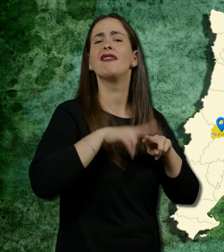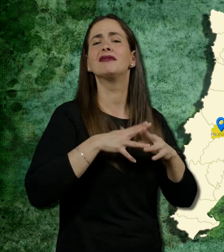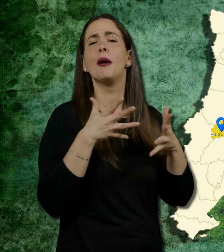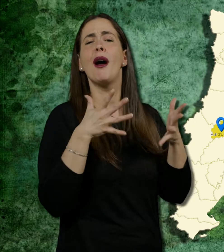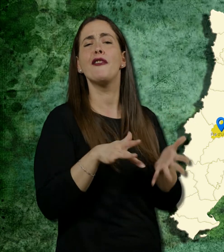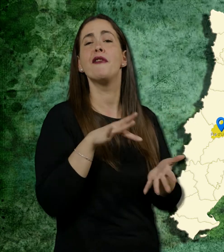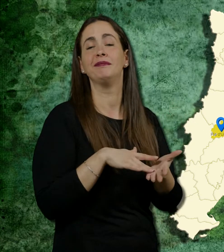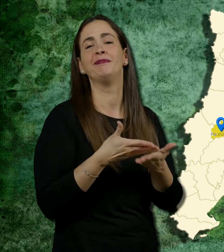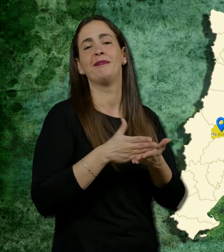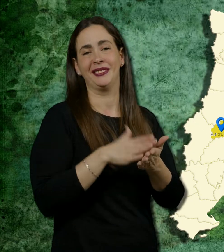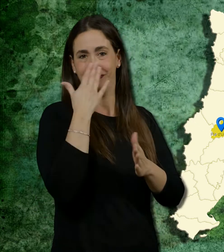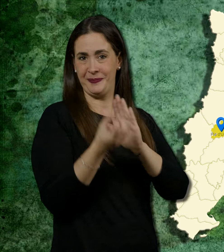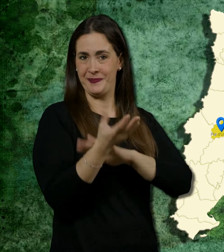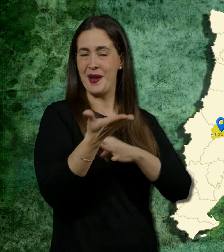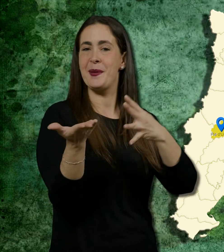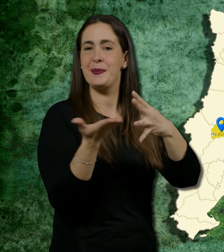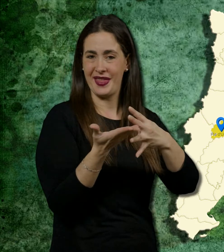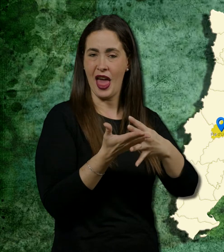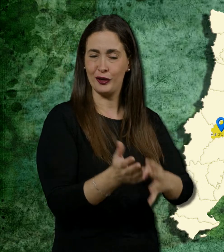Festa major, a mitjans de maig.